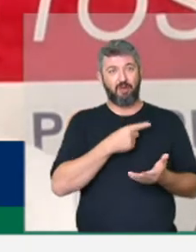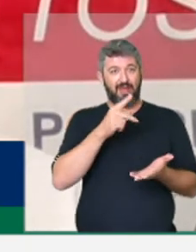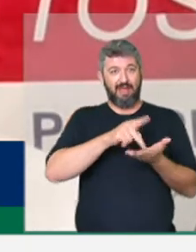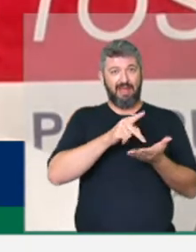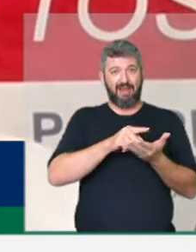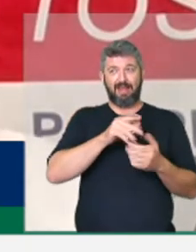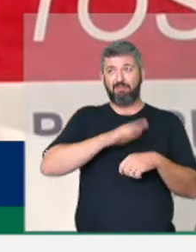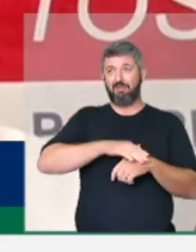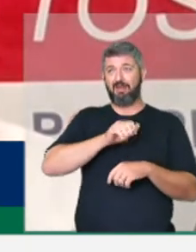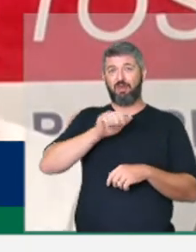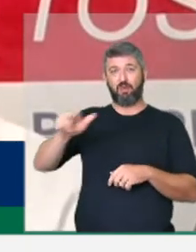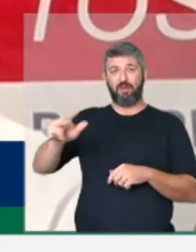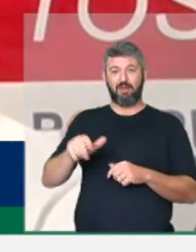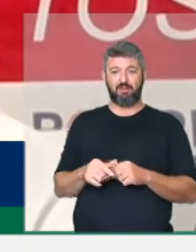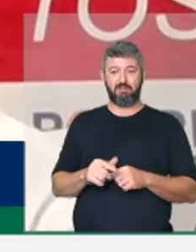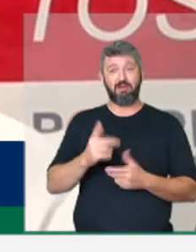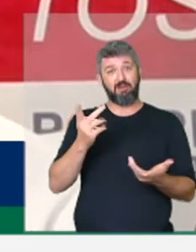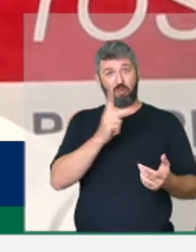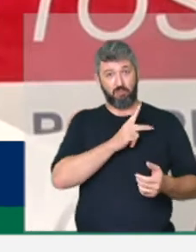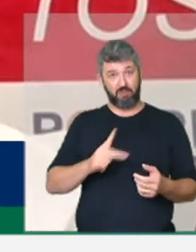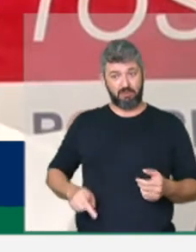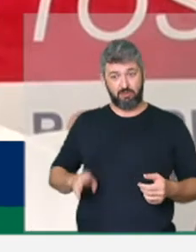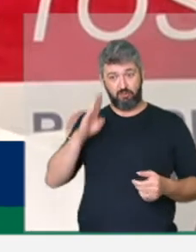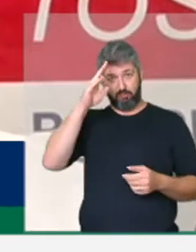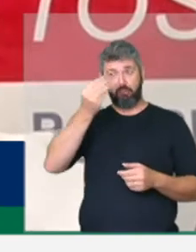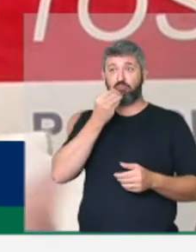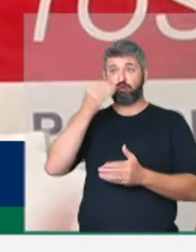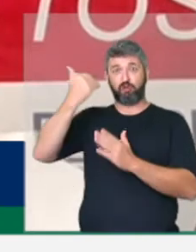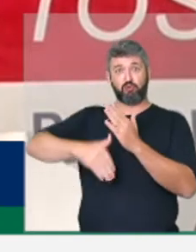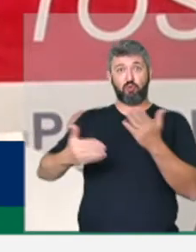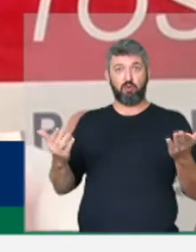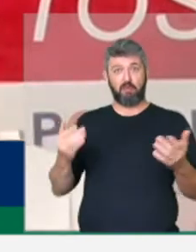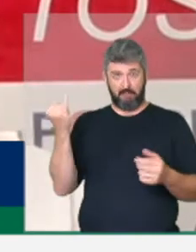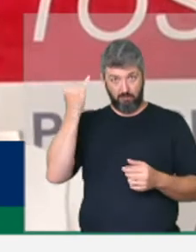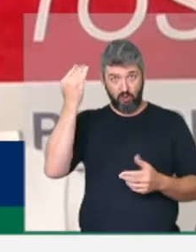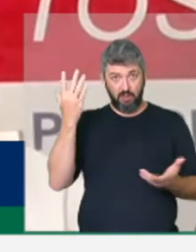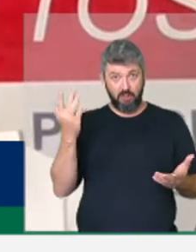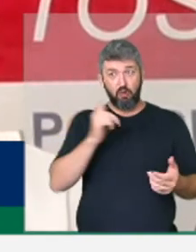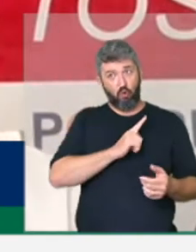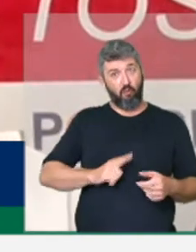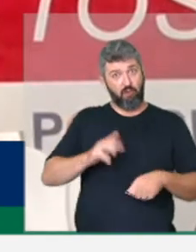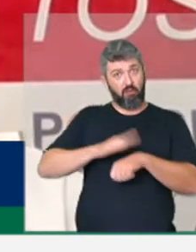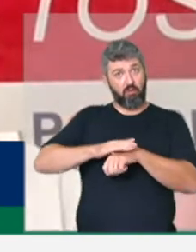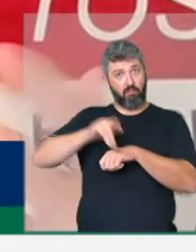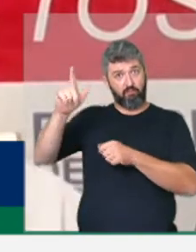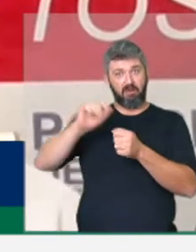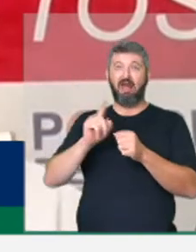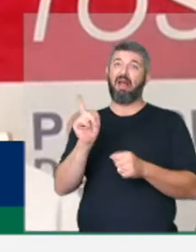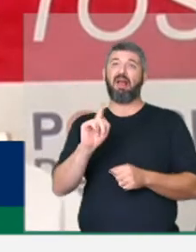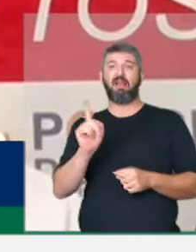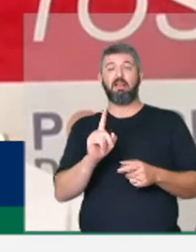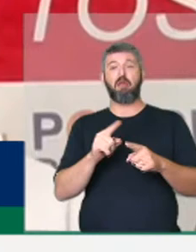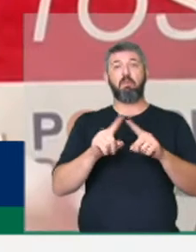BEM CURIOSO ISSO, PRESIDENTE, MUITO CURIOSO. [PRESIDENTE]: COMO ORIENTA O PDT FICOU COMO? SIM